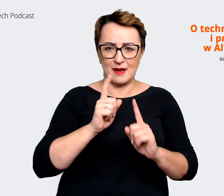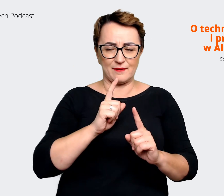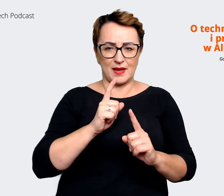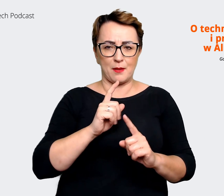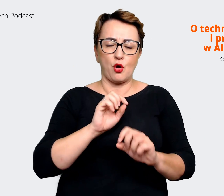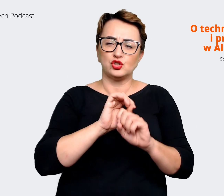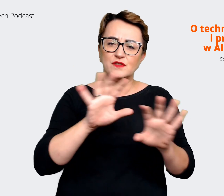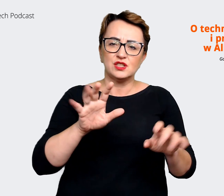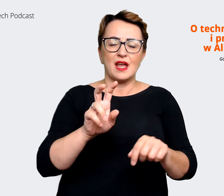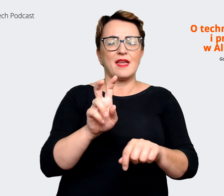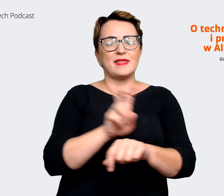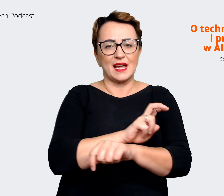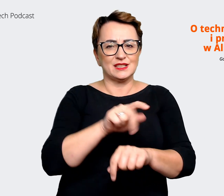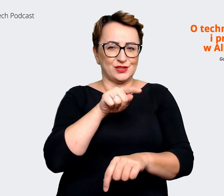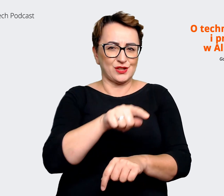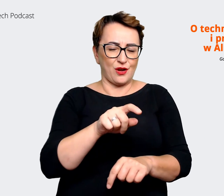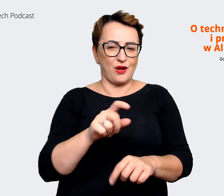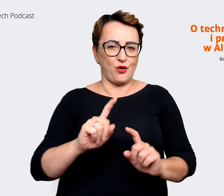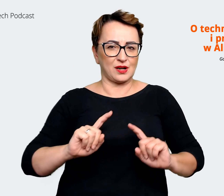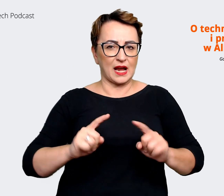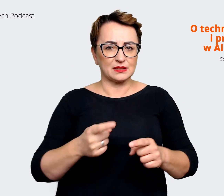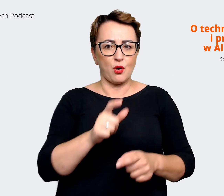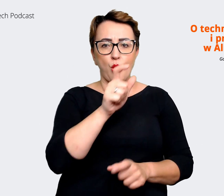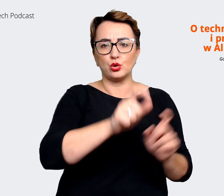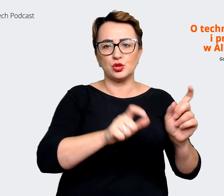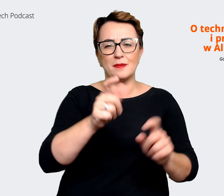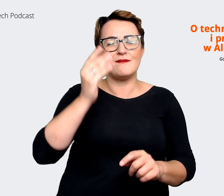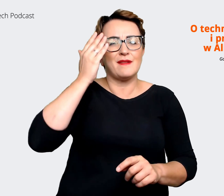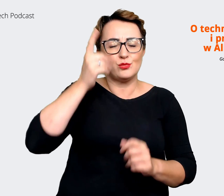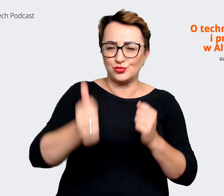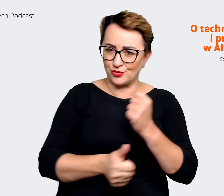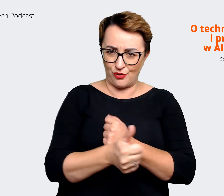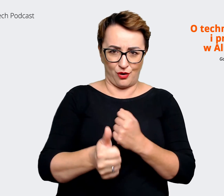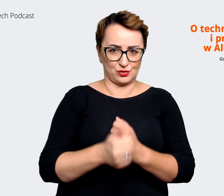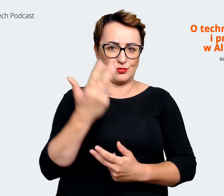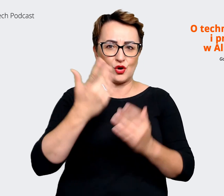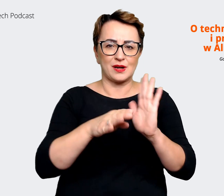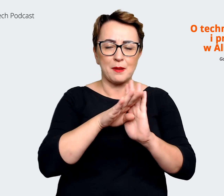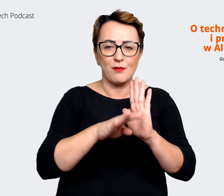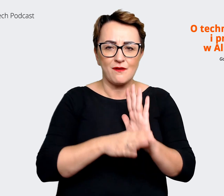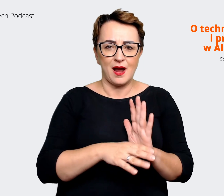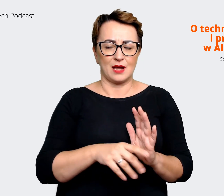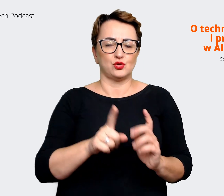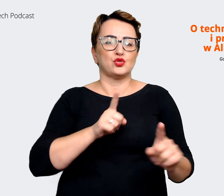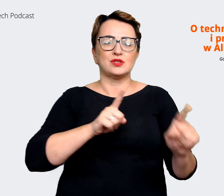w technicznej organizacji, osoby wiedzą, na czym polega programowanie. Co to znaczy być inżynierem?